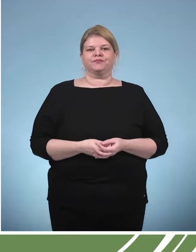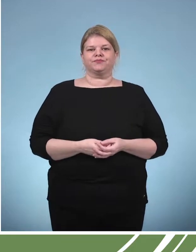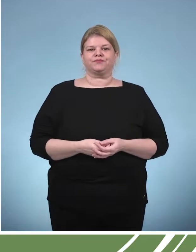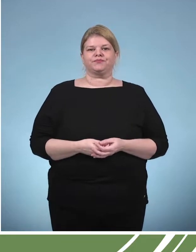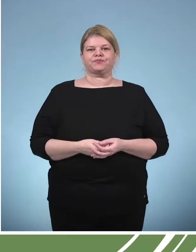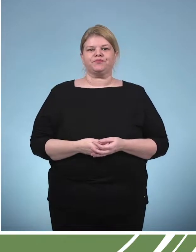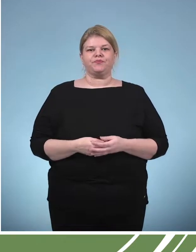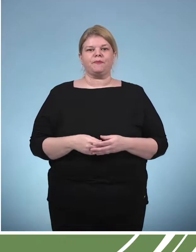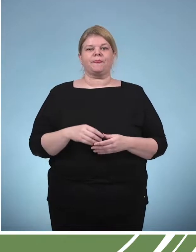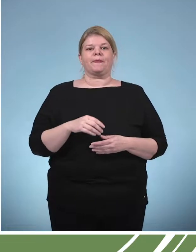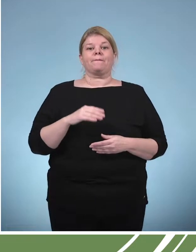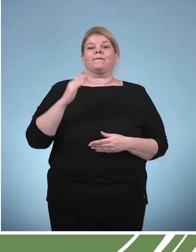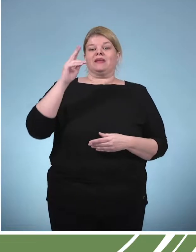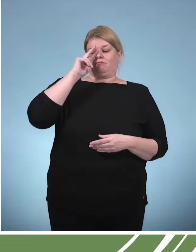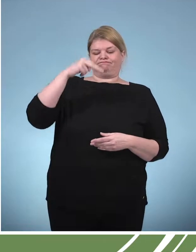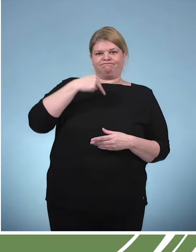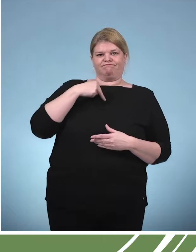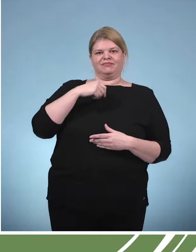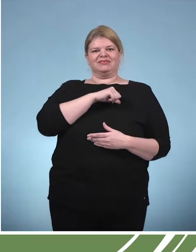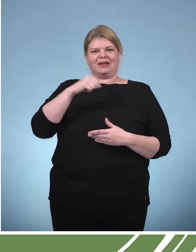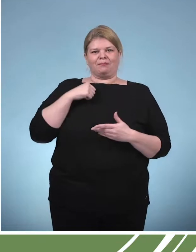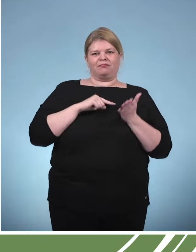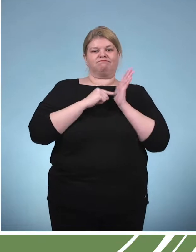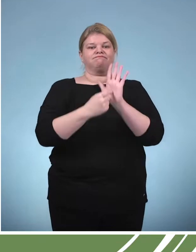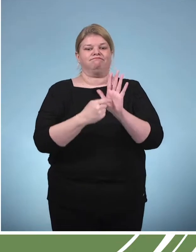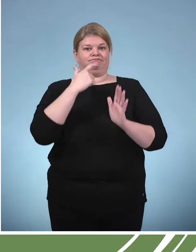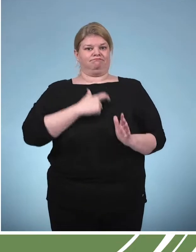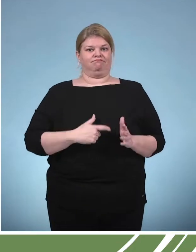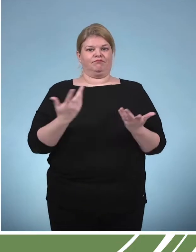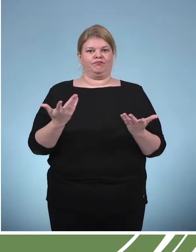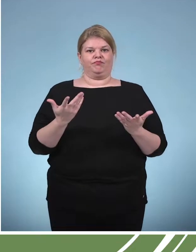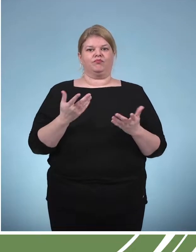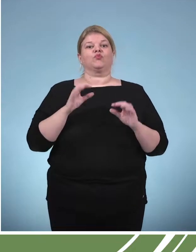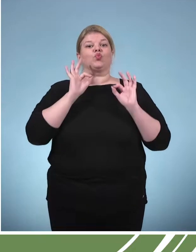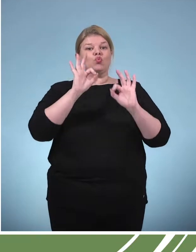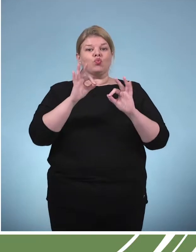Abschließend gibt es eine Reflexion über Werte. Dies ist eine gute Methode, um sich gegenseitig kennenzulernen.